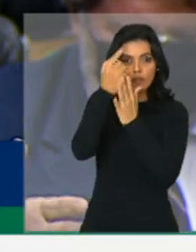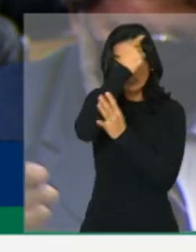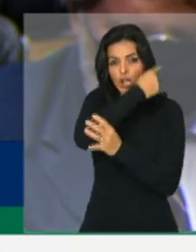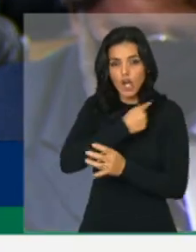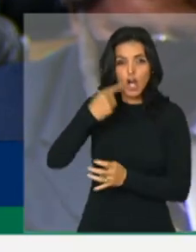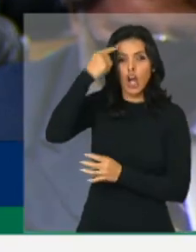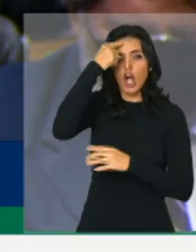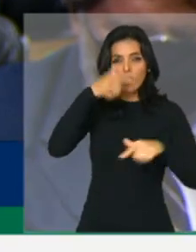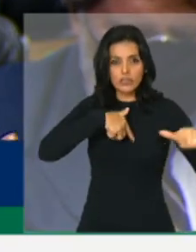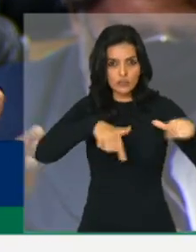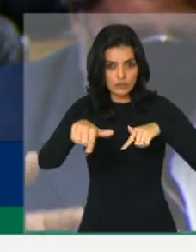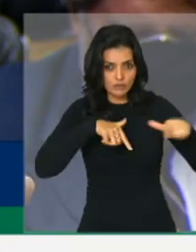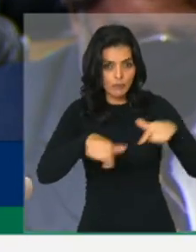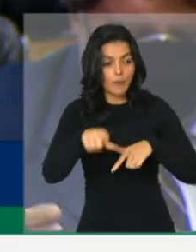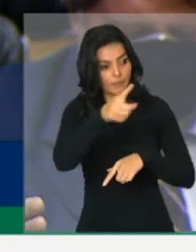DIREITO DE TEREM ACESSO AO MÍNIMO DE PROTEÇÃO E QUEREM